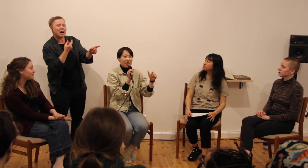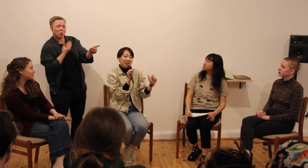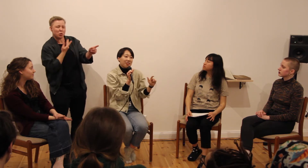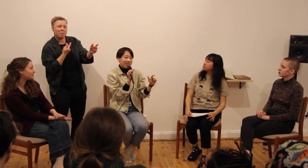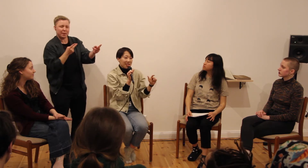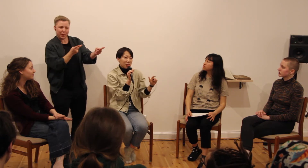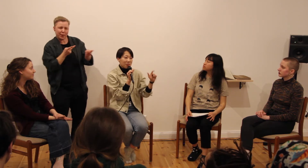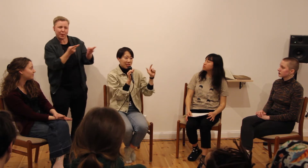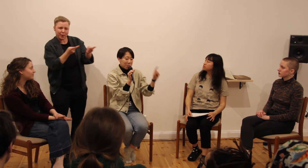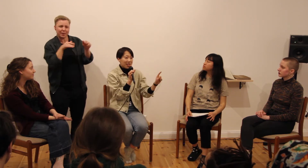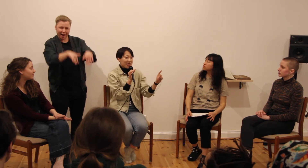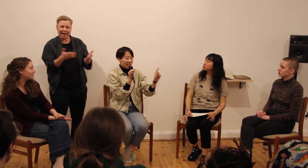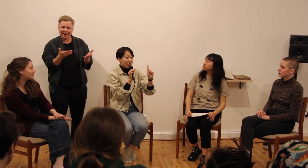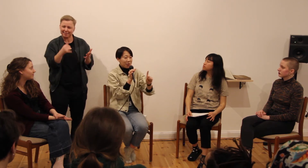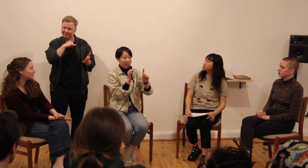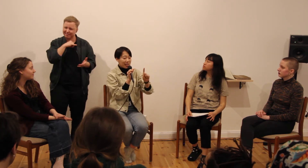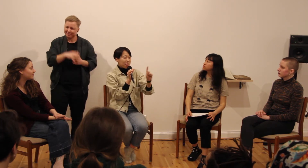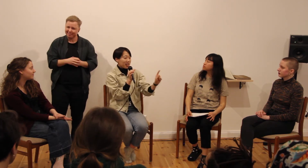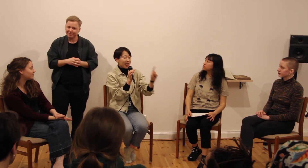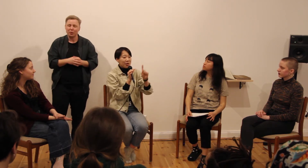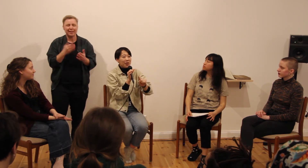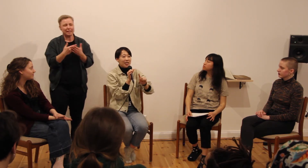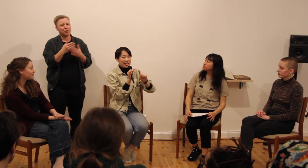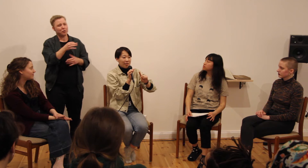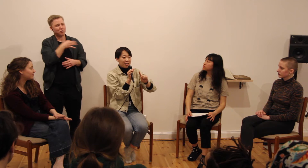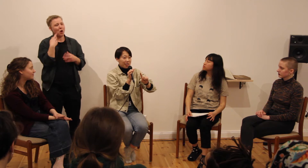weil sie die Unterschiede zwischen der koreanischen und japanischen Taubenkultur zeigt.